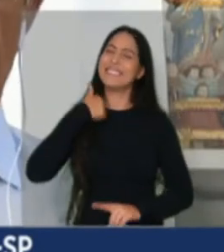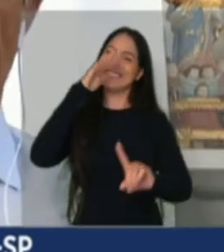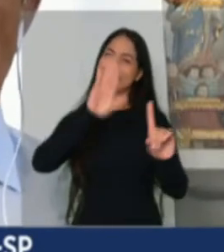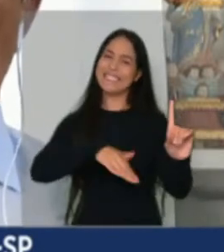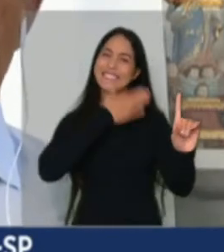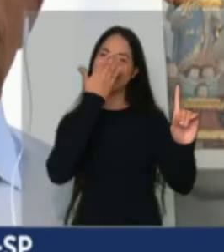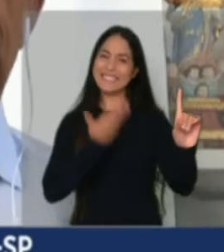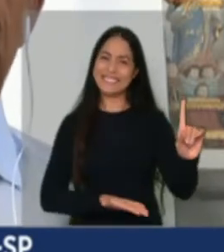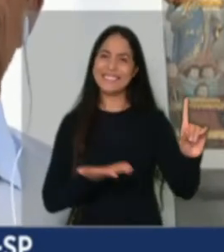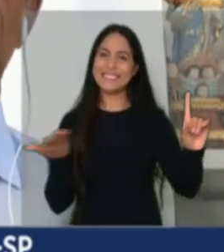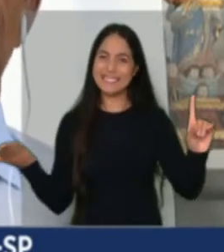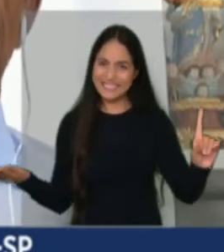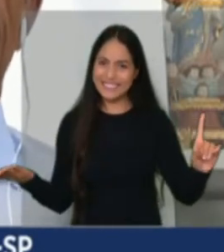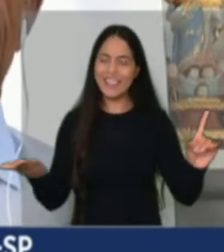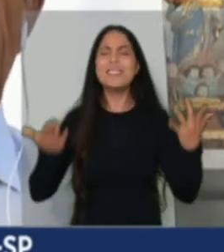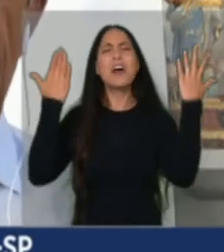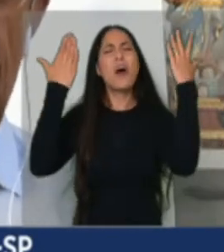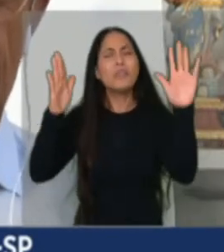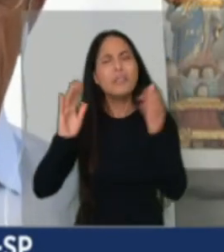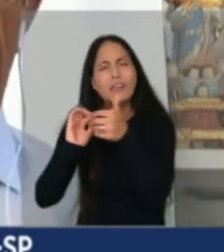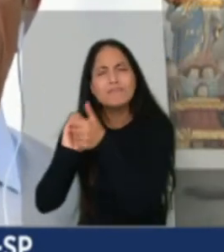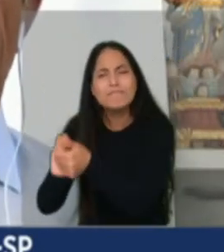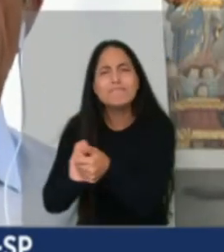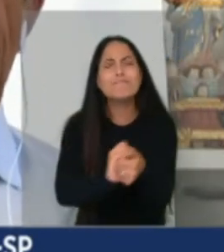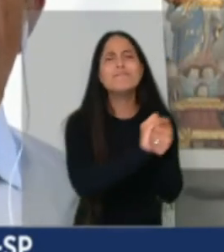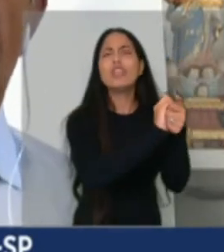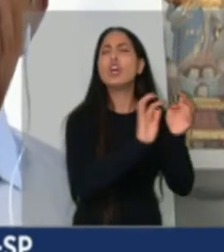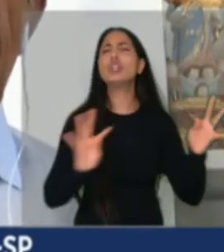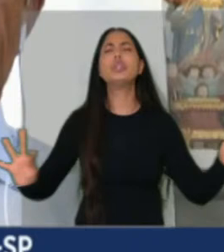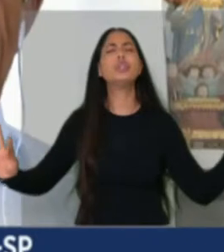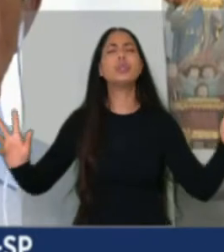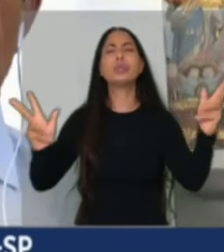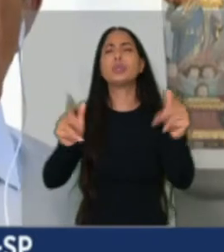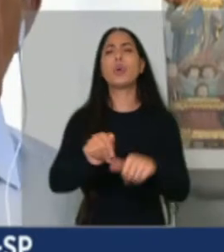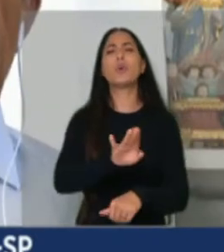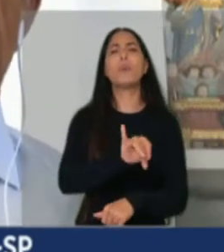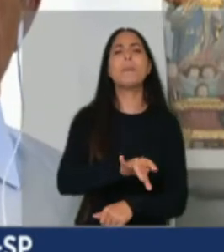DIA DO PADRE, ESTA É MINHA MODÀSTIA, E. [INTERMITÊNCIA DE ÁUDIO] INCLUSIVE SAUDANDO OS BISPOS BRASILEIROS QUE